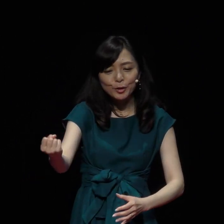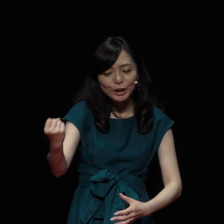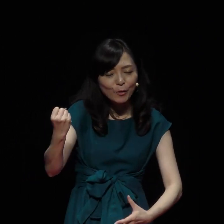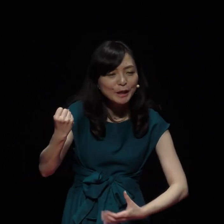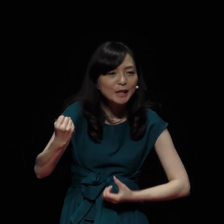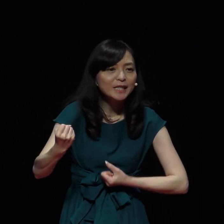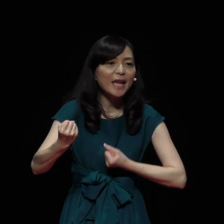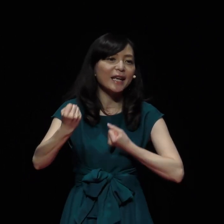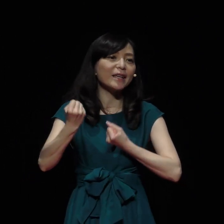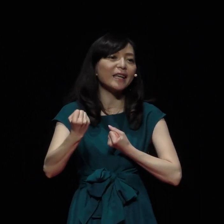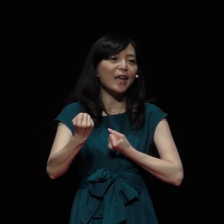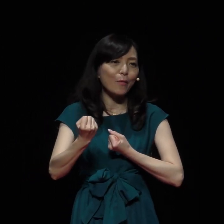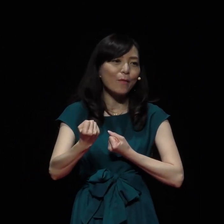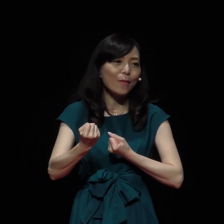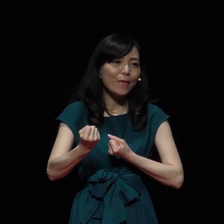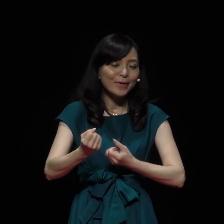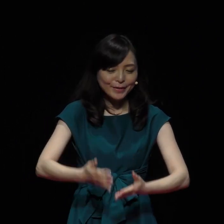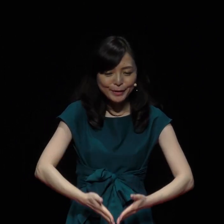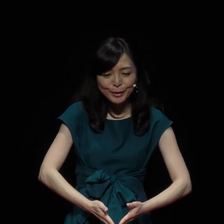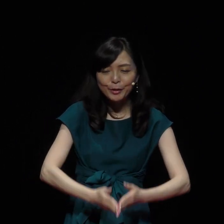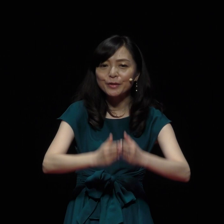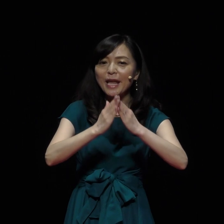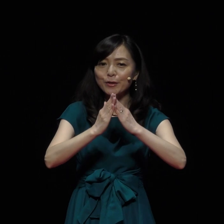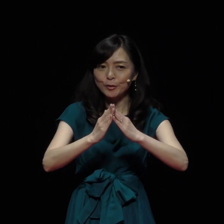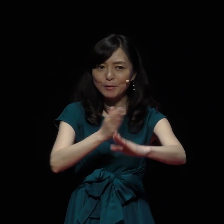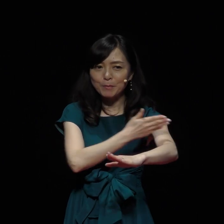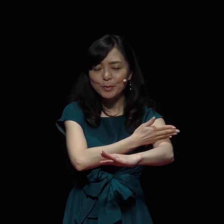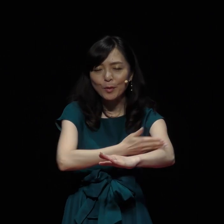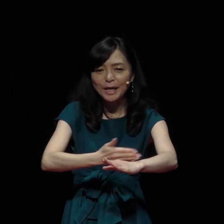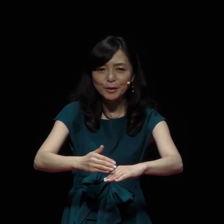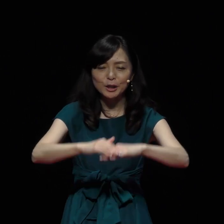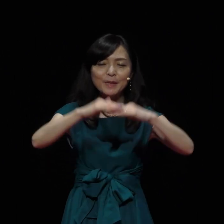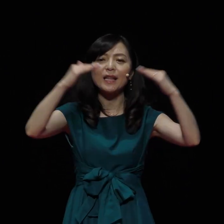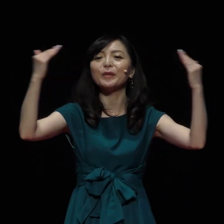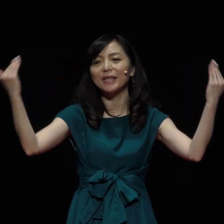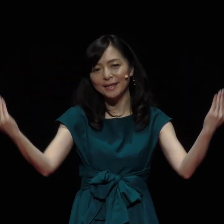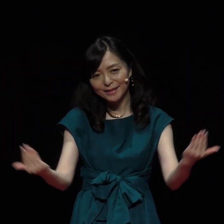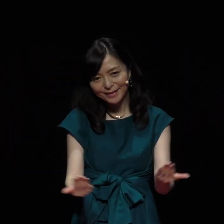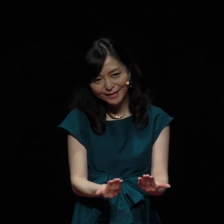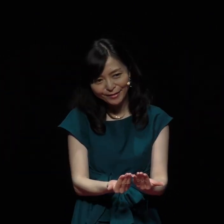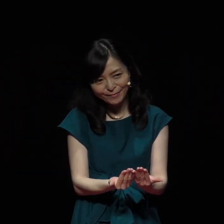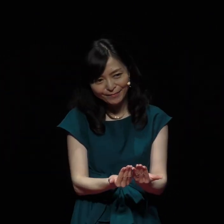ese proceso en el que vamos creando un fuerte vínculo de confianza lo es todo.